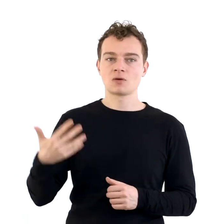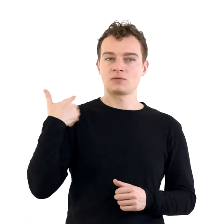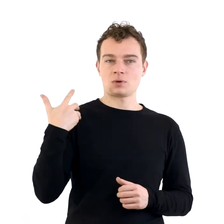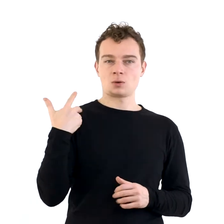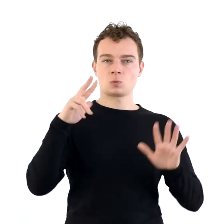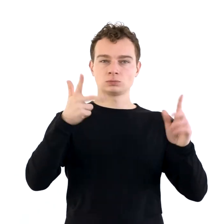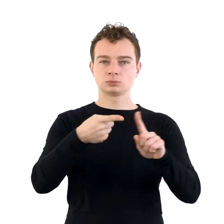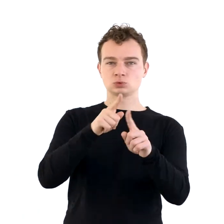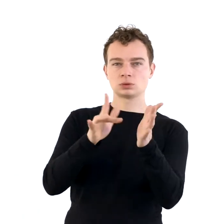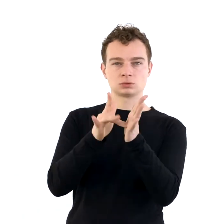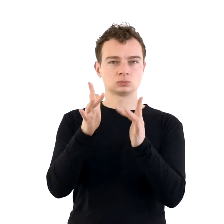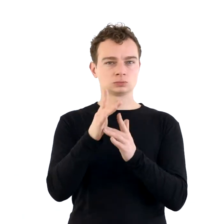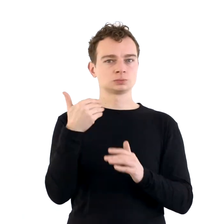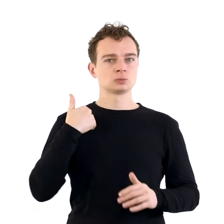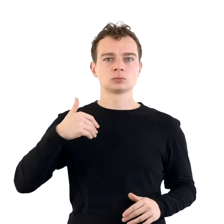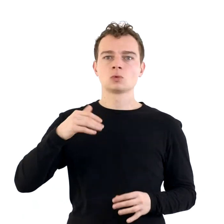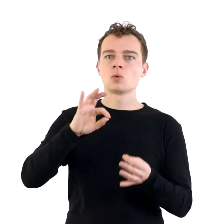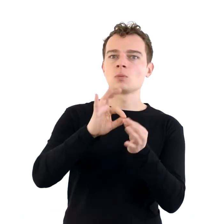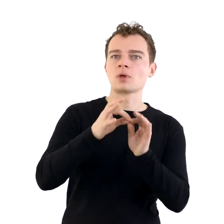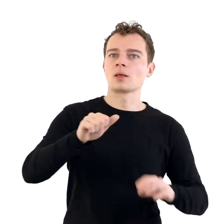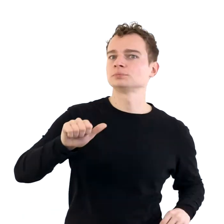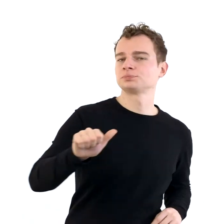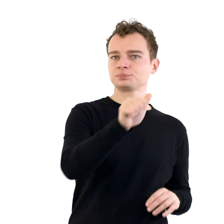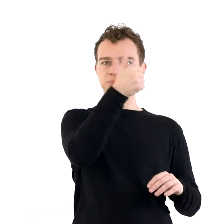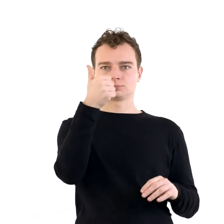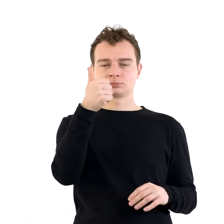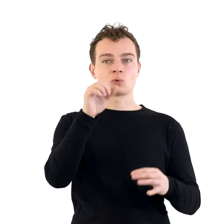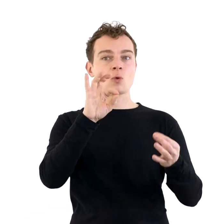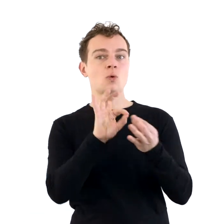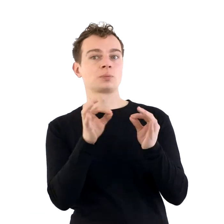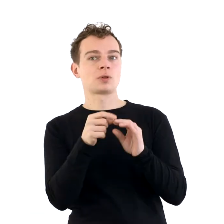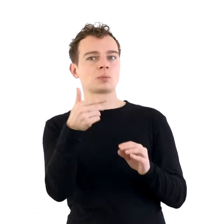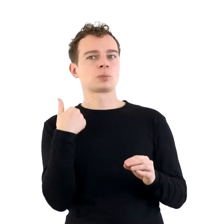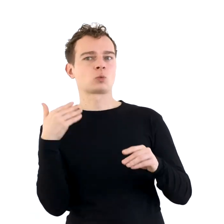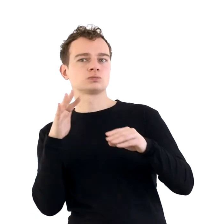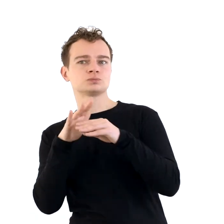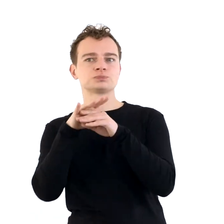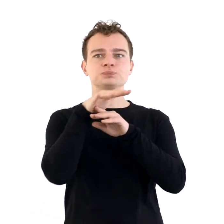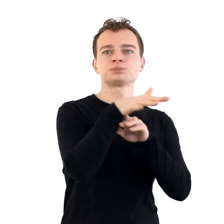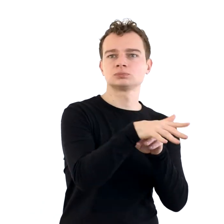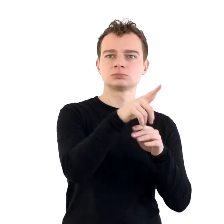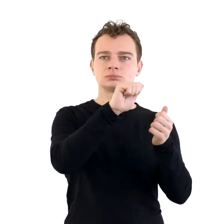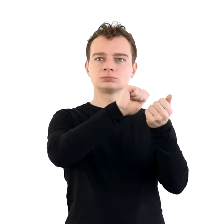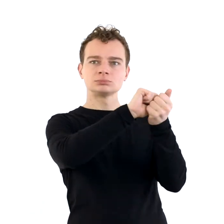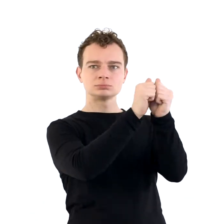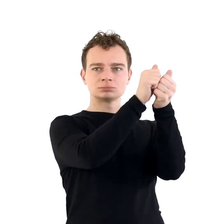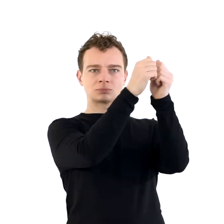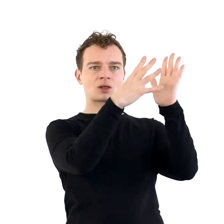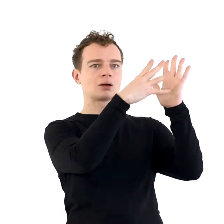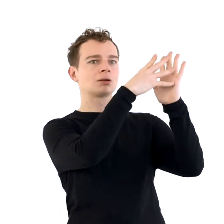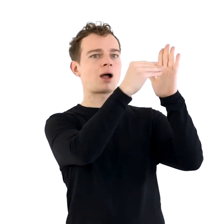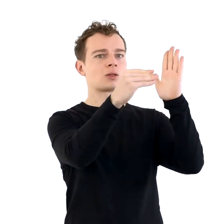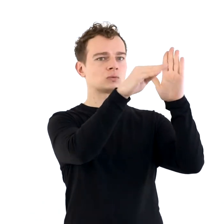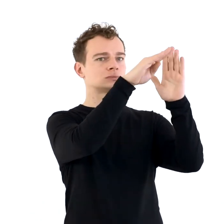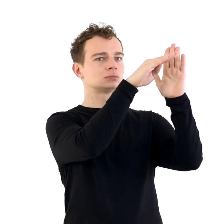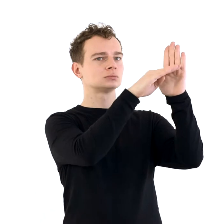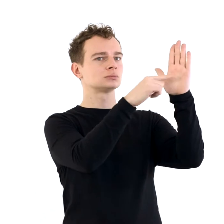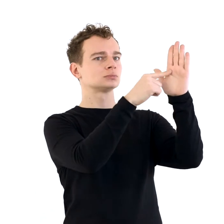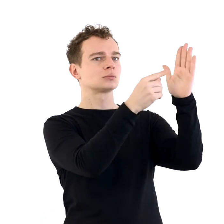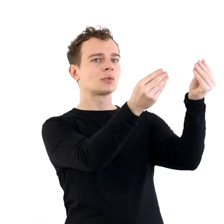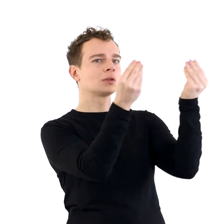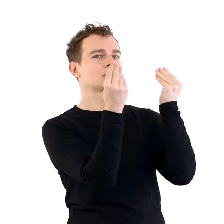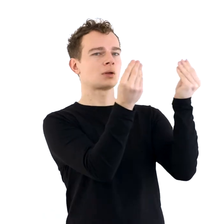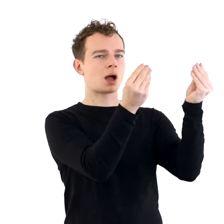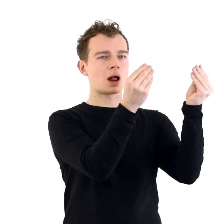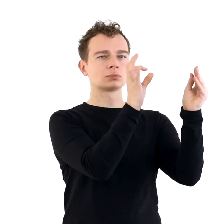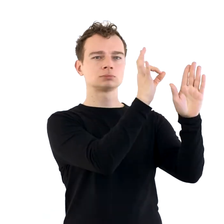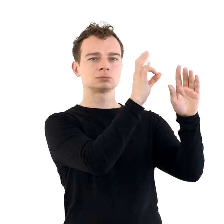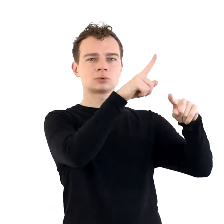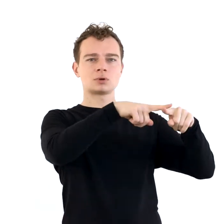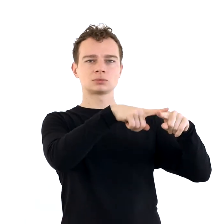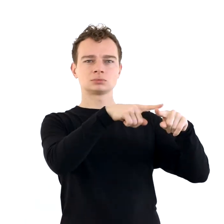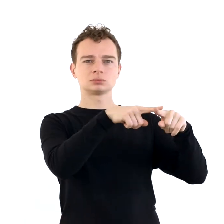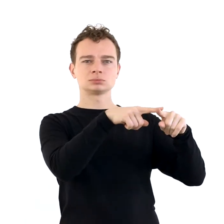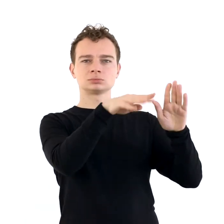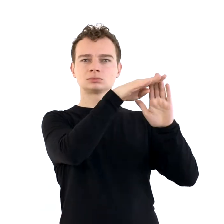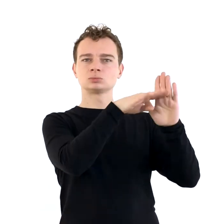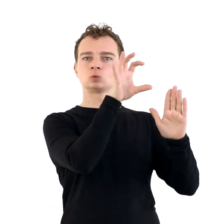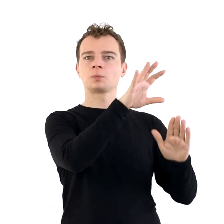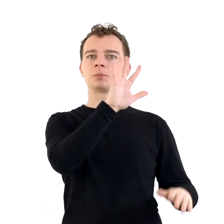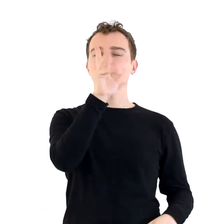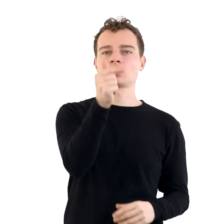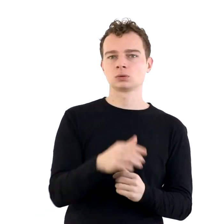W VIII w. p.n.e. odbyły się pierwsze igrzyska olimpijskie, które wpłynęły na ukształtowanie się idealnego kanonu greckiego piękna.